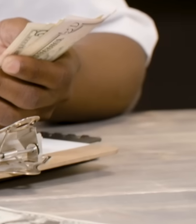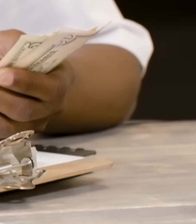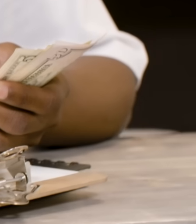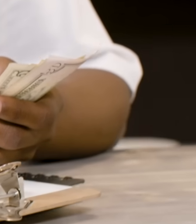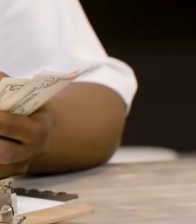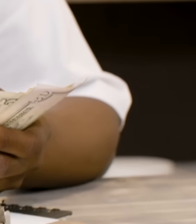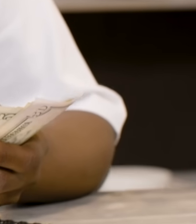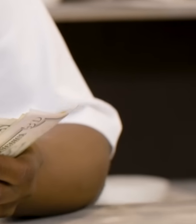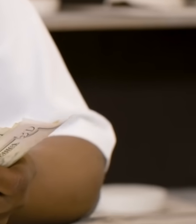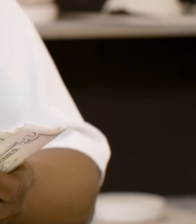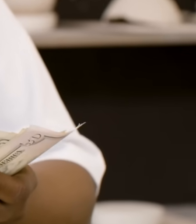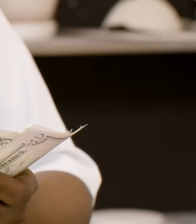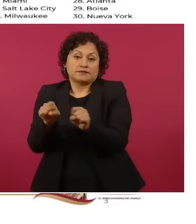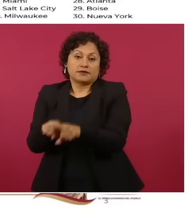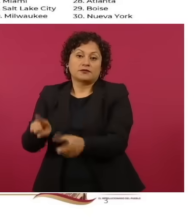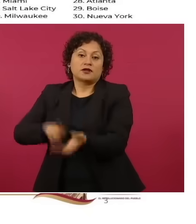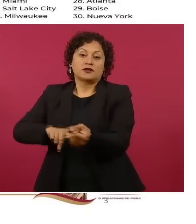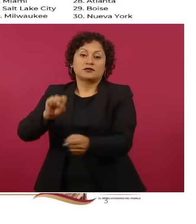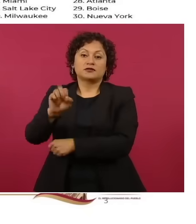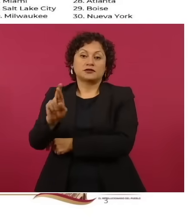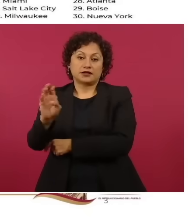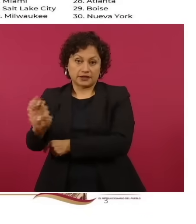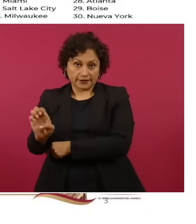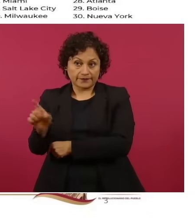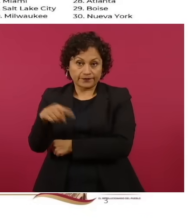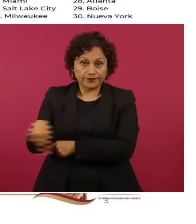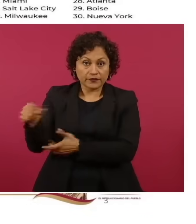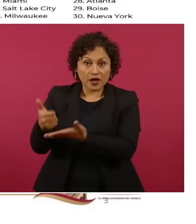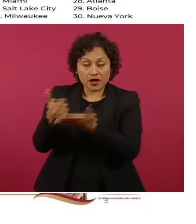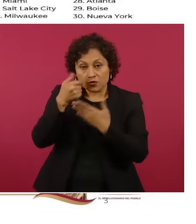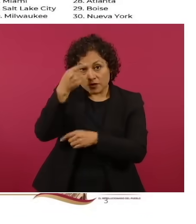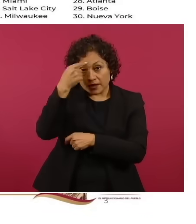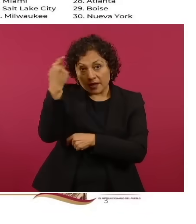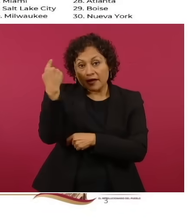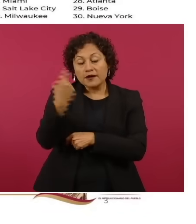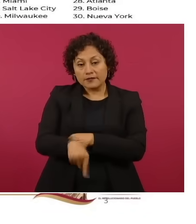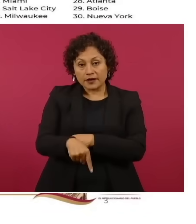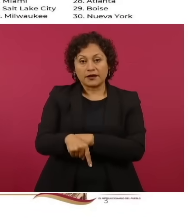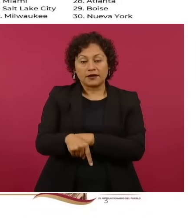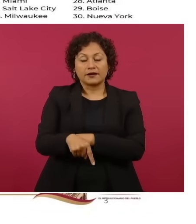de Relaciones Exteriores y nos están ayudando a desplegar que la tarjeta financiera para el